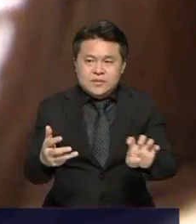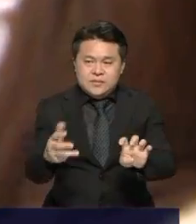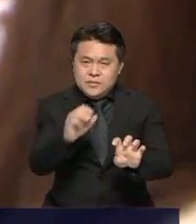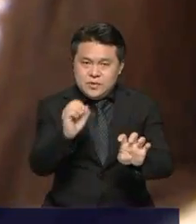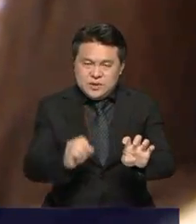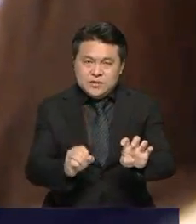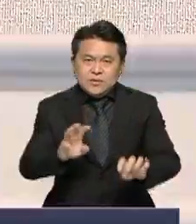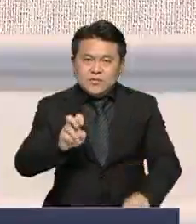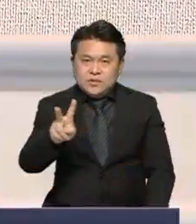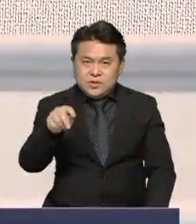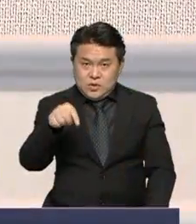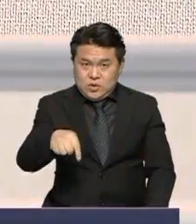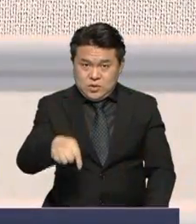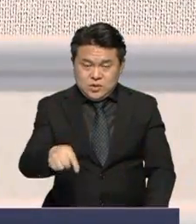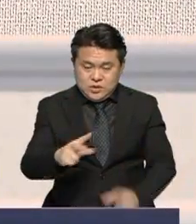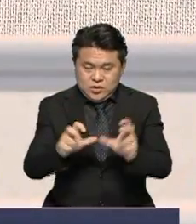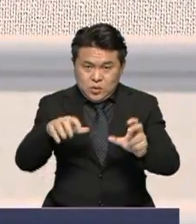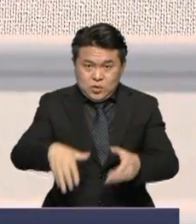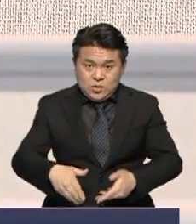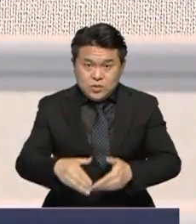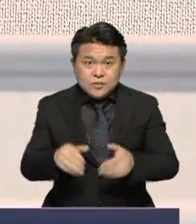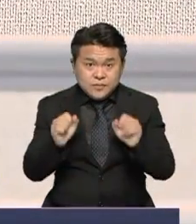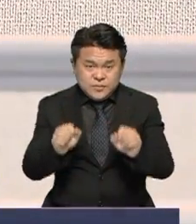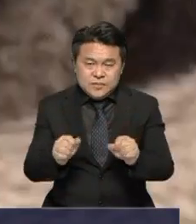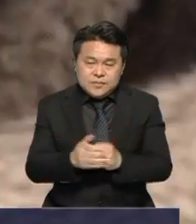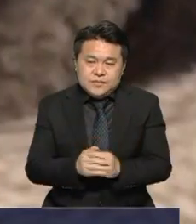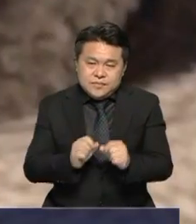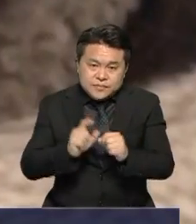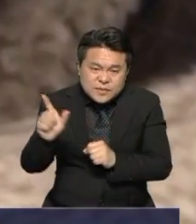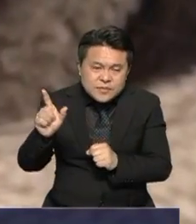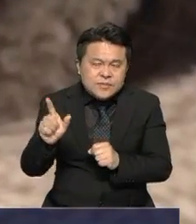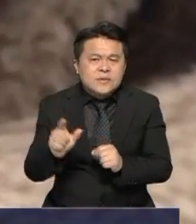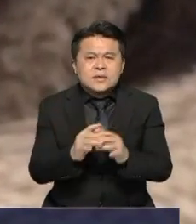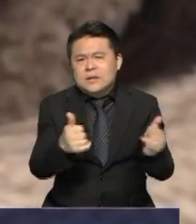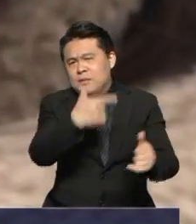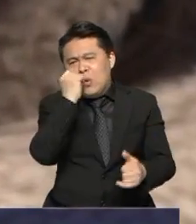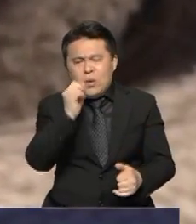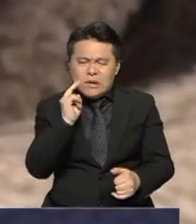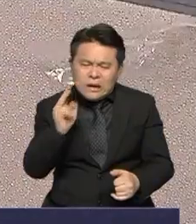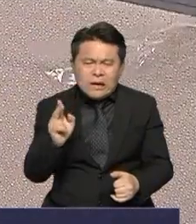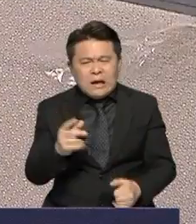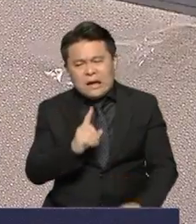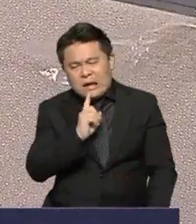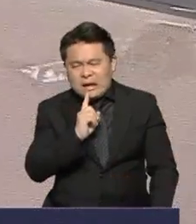성남에 있습니다. 이들 기업 대부분이 심각한 만성 인력 부족을 호소합니다.